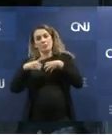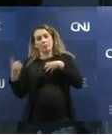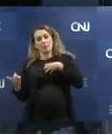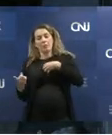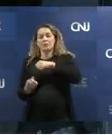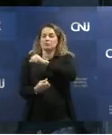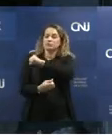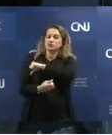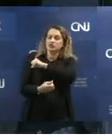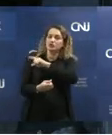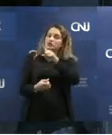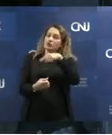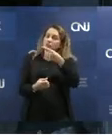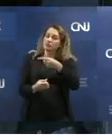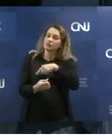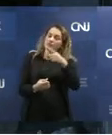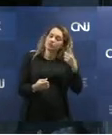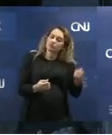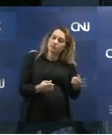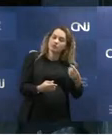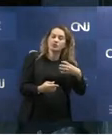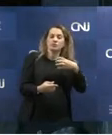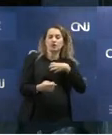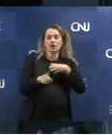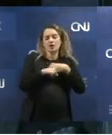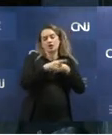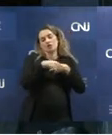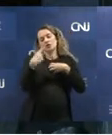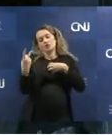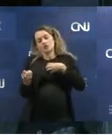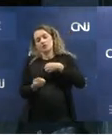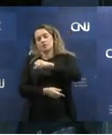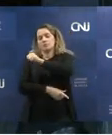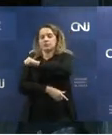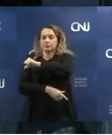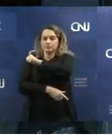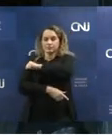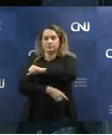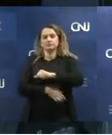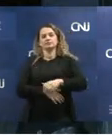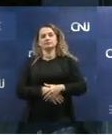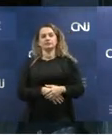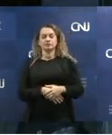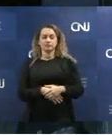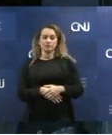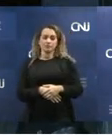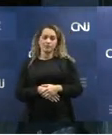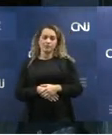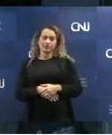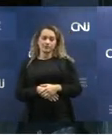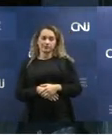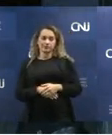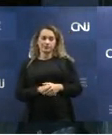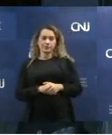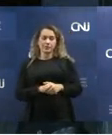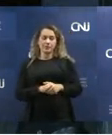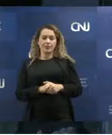sempre em terceiro lugar, perdendo para Minas e Rio de Janeiro, Minas e São Paulo, que são os maiores colégios eleitorais do país.